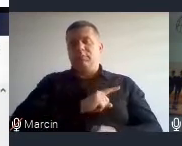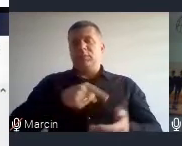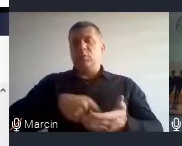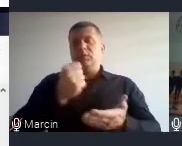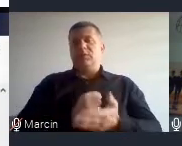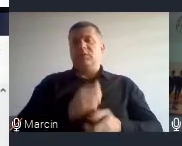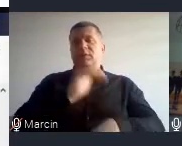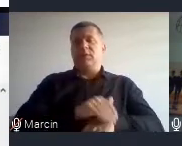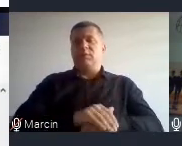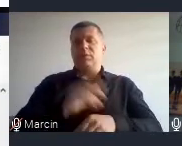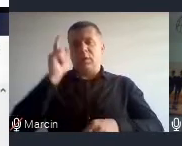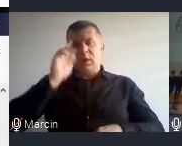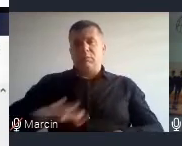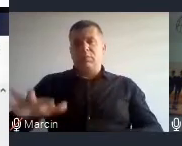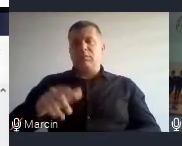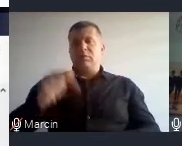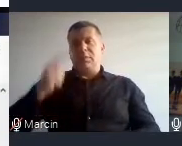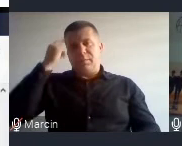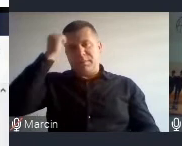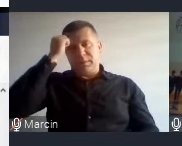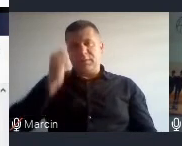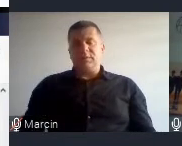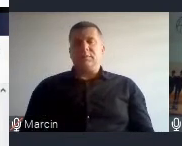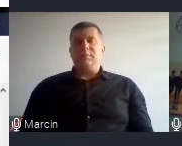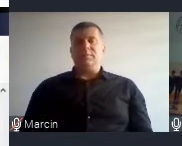i o tym należy pamiętać.